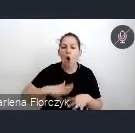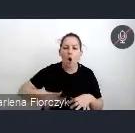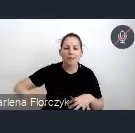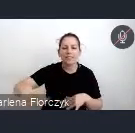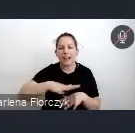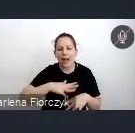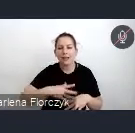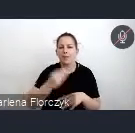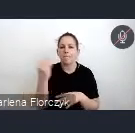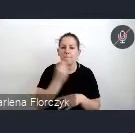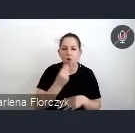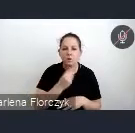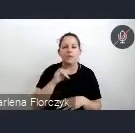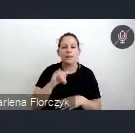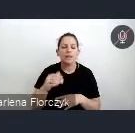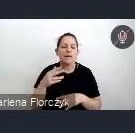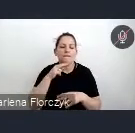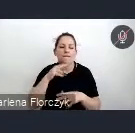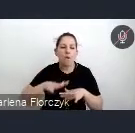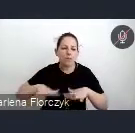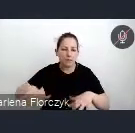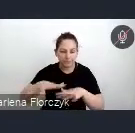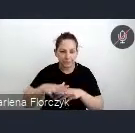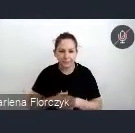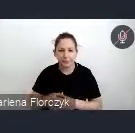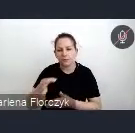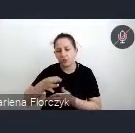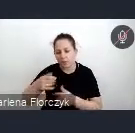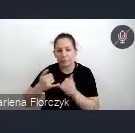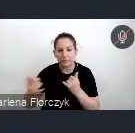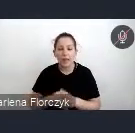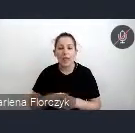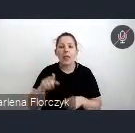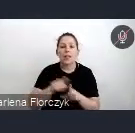i wodami śródlądowymi. Dzisiaj skoncentruję się na dwóch misjach,